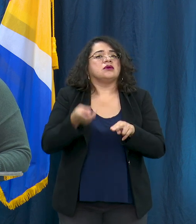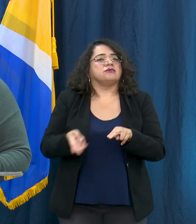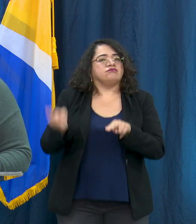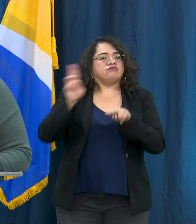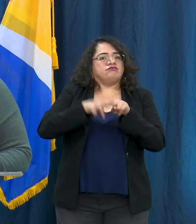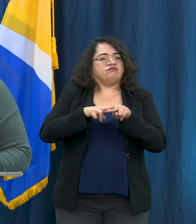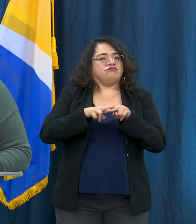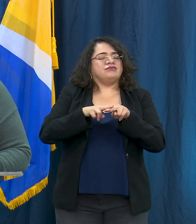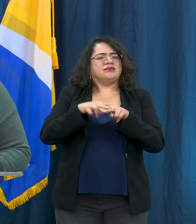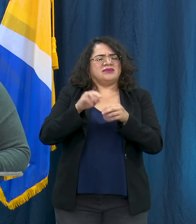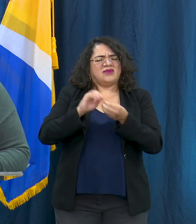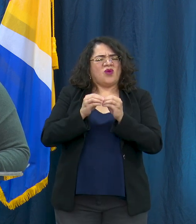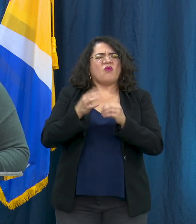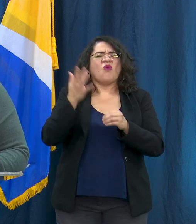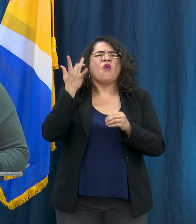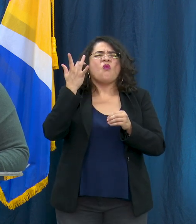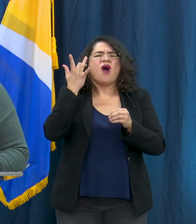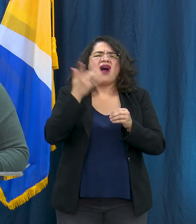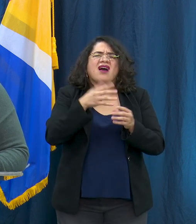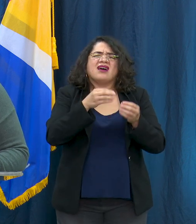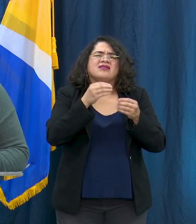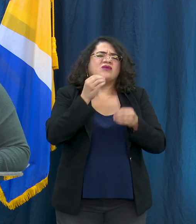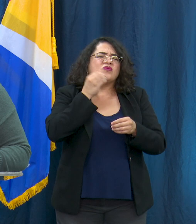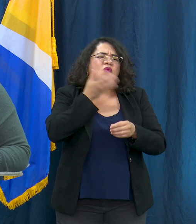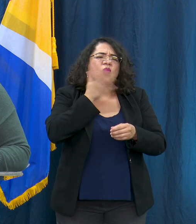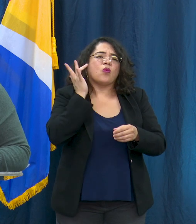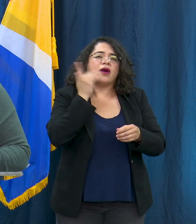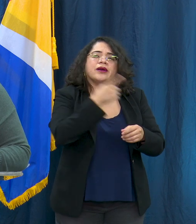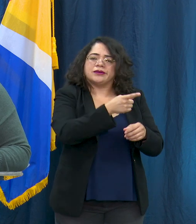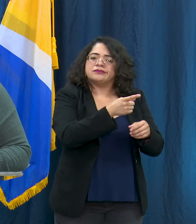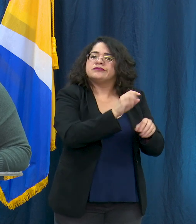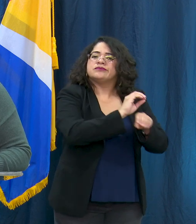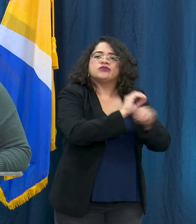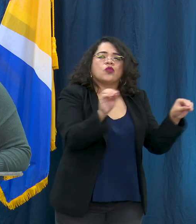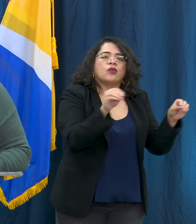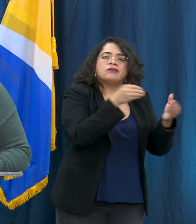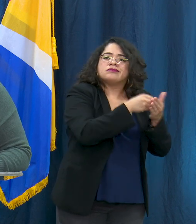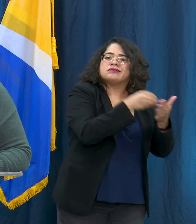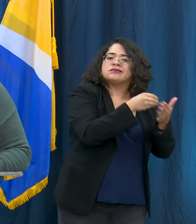su Brenna falta de vivienda la ciudad continuo trabajando de diligent a mint a